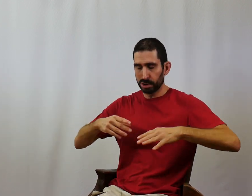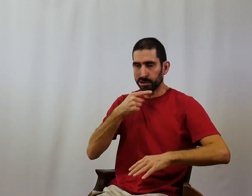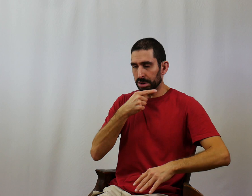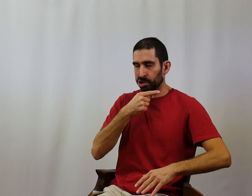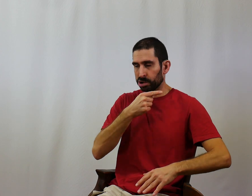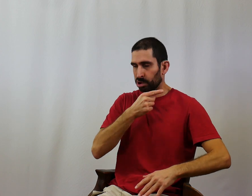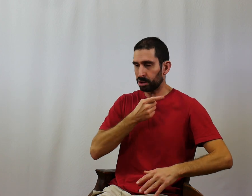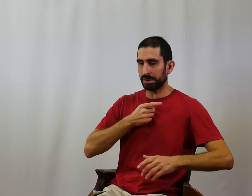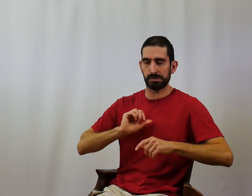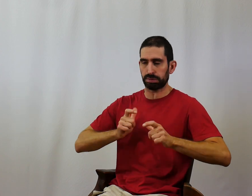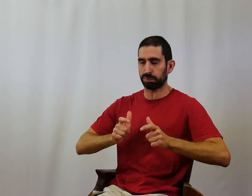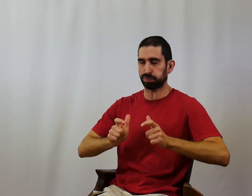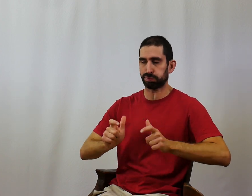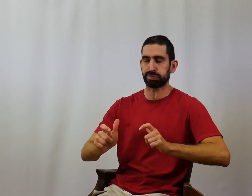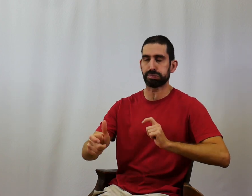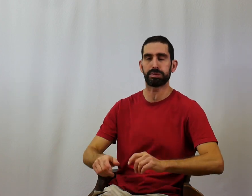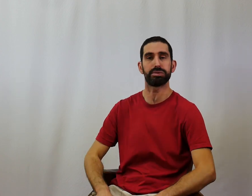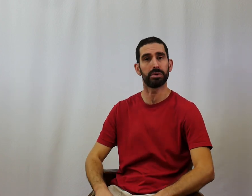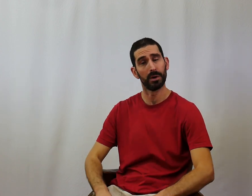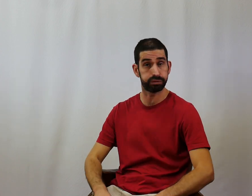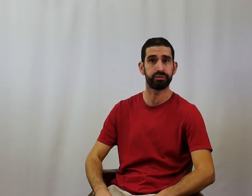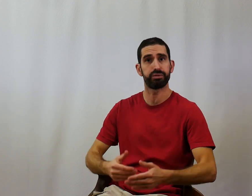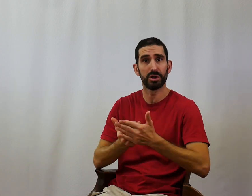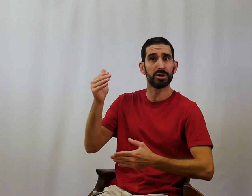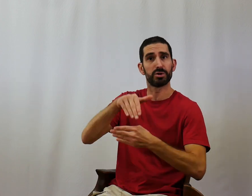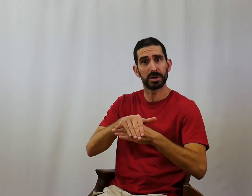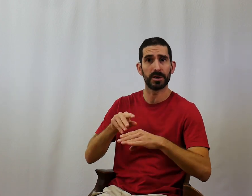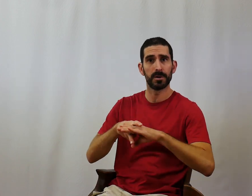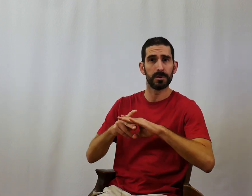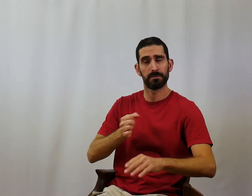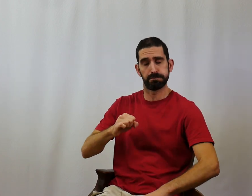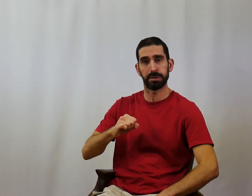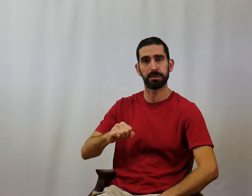je me brosse les dents et j'enchaîne, j'enchaîne. La journée commence fort !